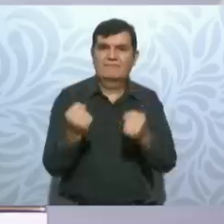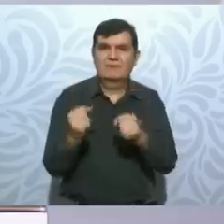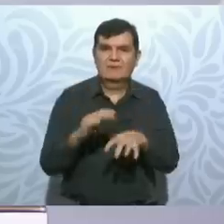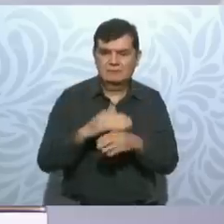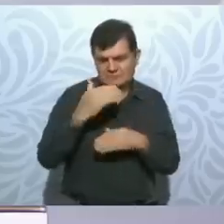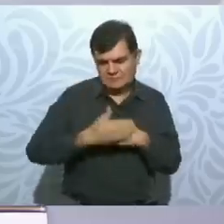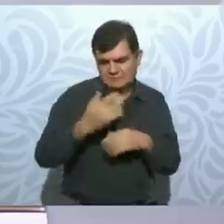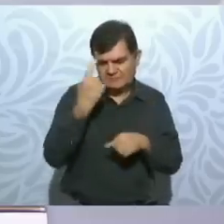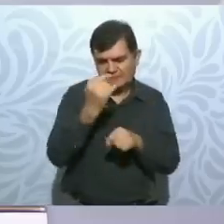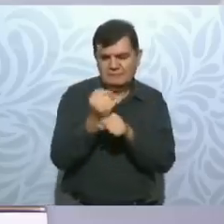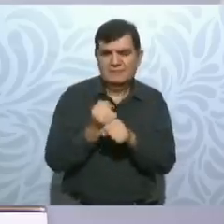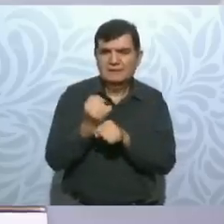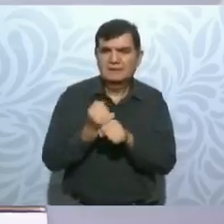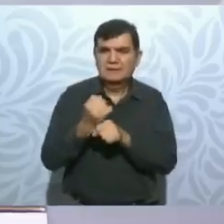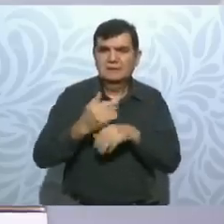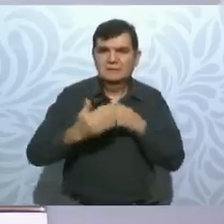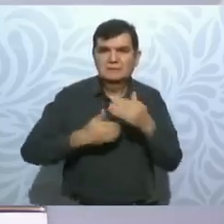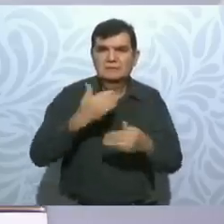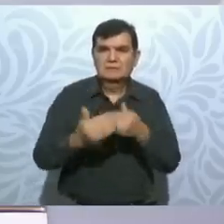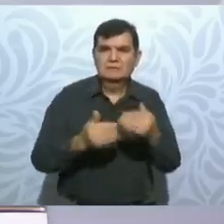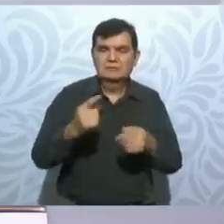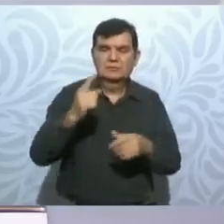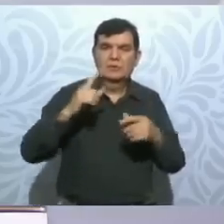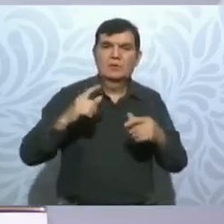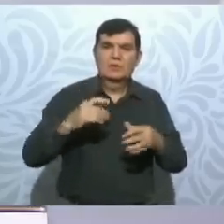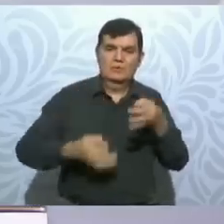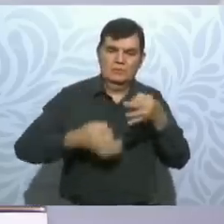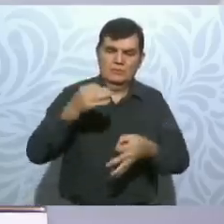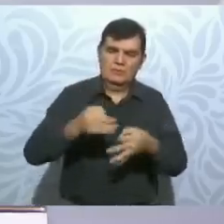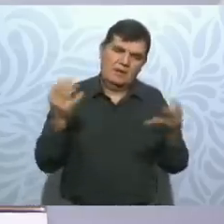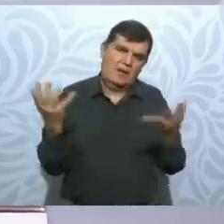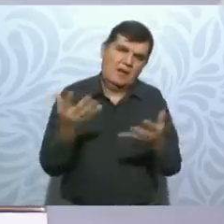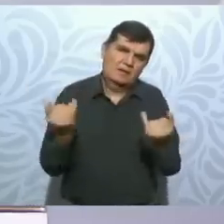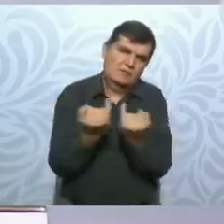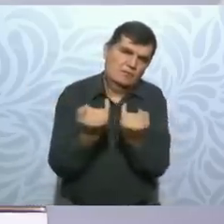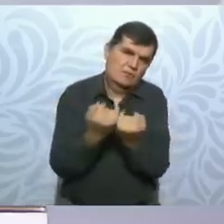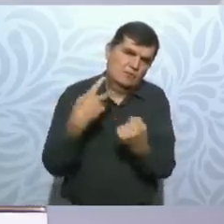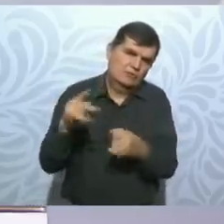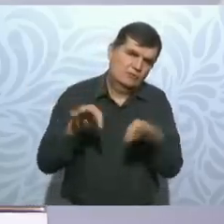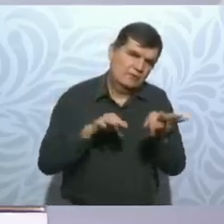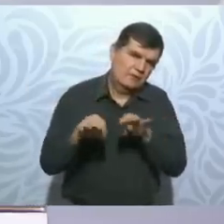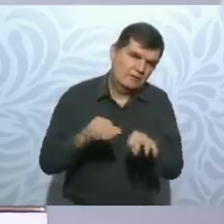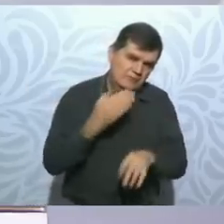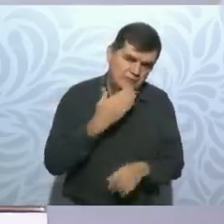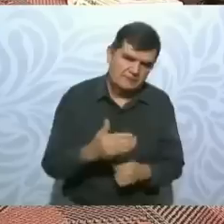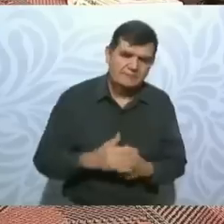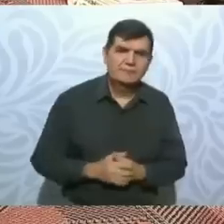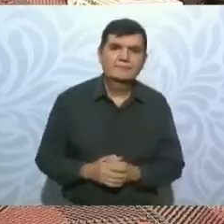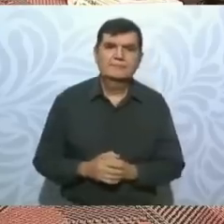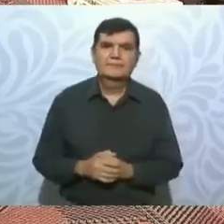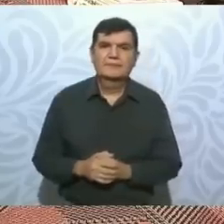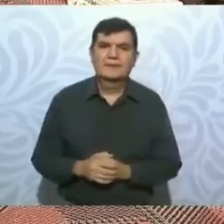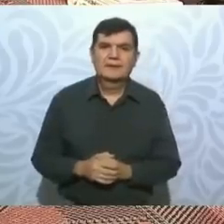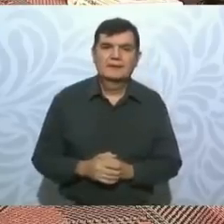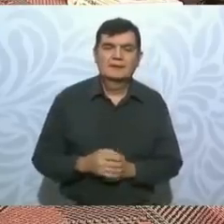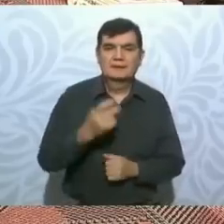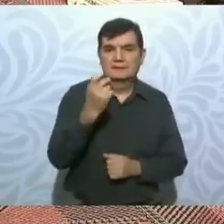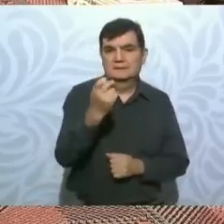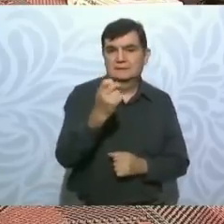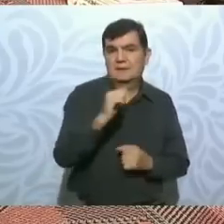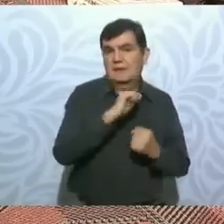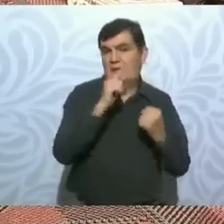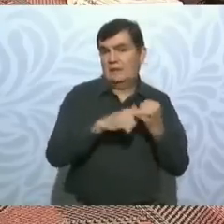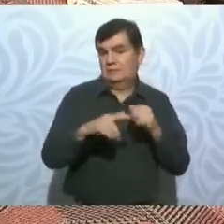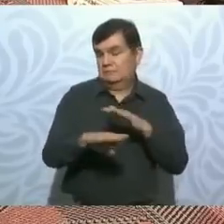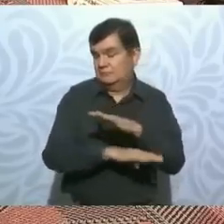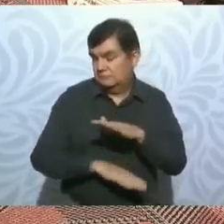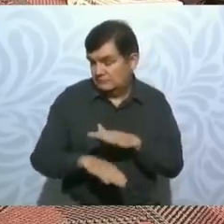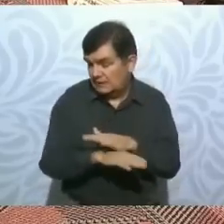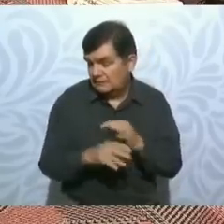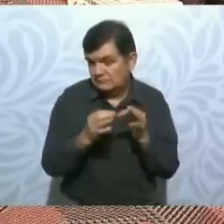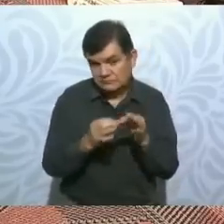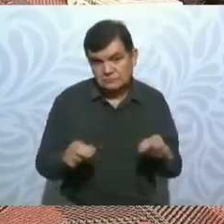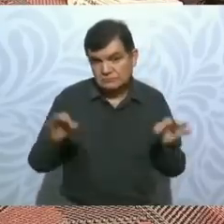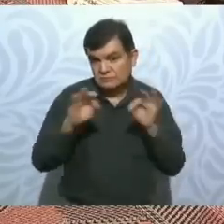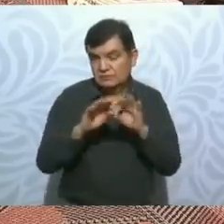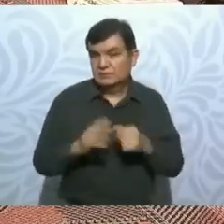investigación y que los jueces pues hagan también su trabajo es algo fundamental y la invitación es